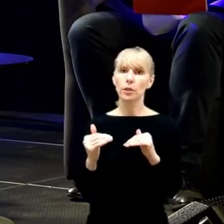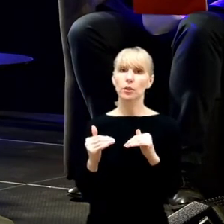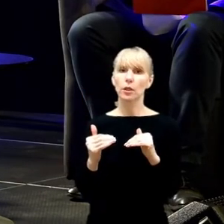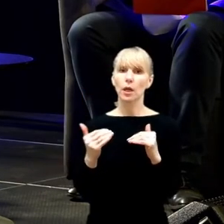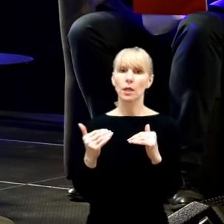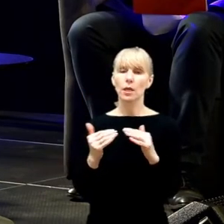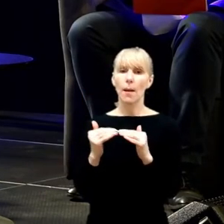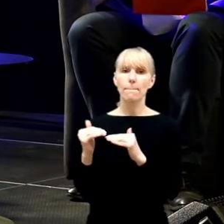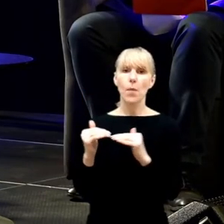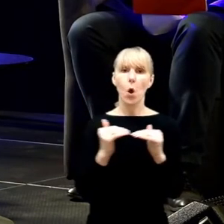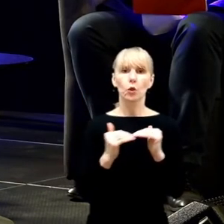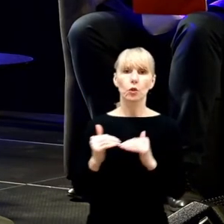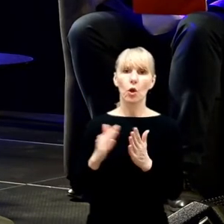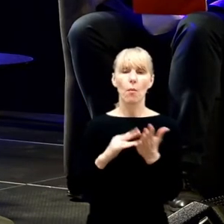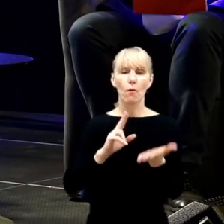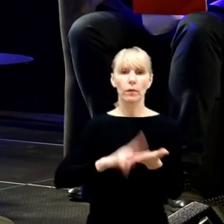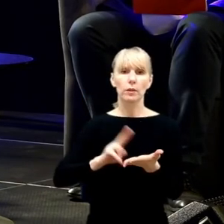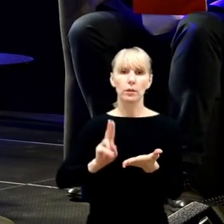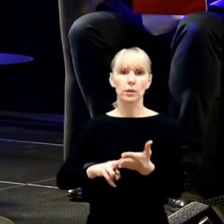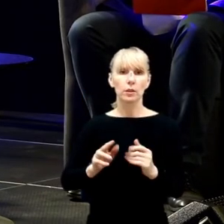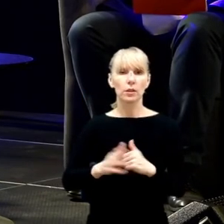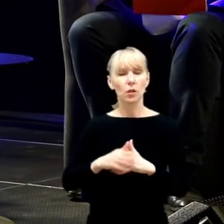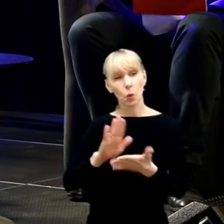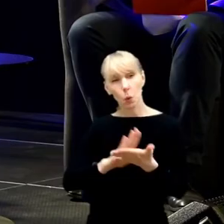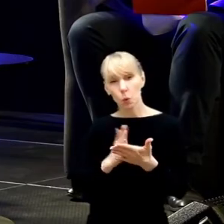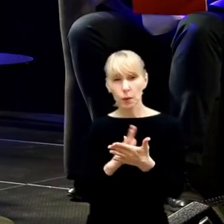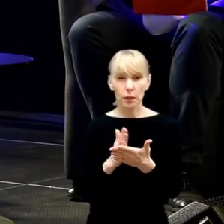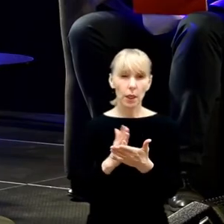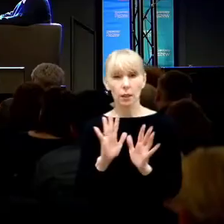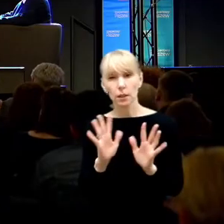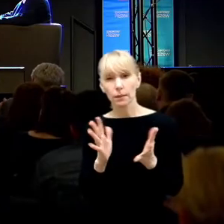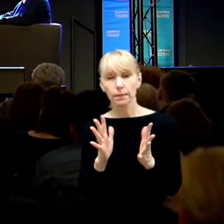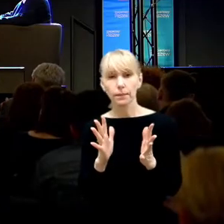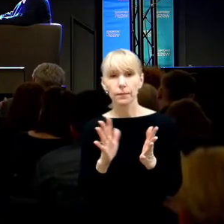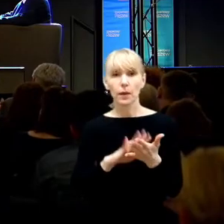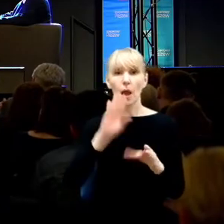Średnio dodam, że w ramach tego programu aktualnie